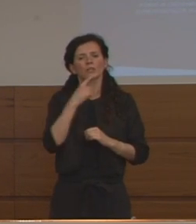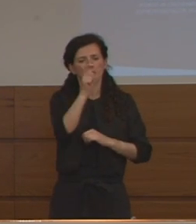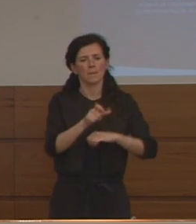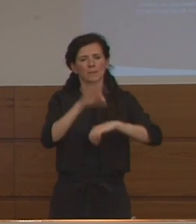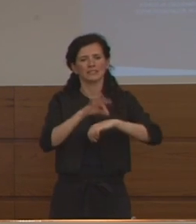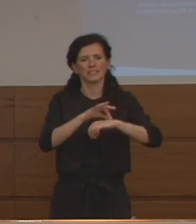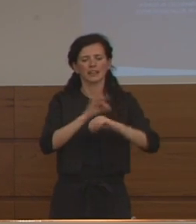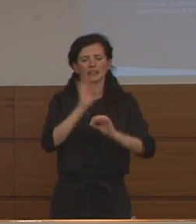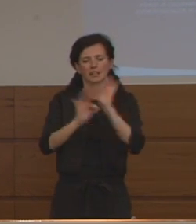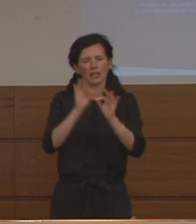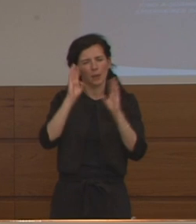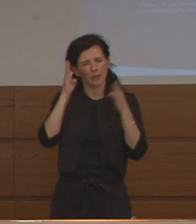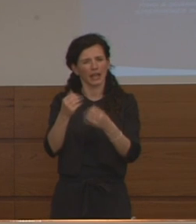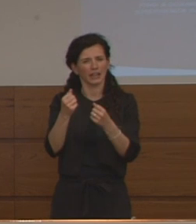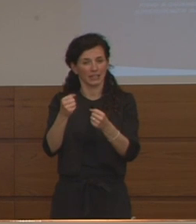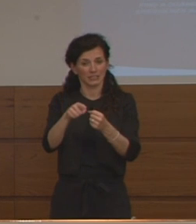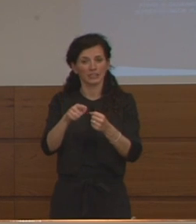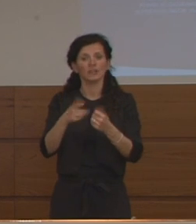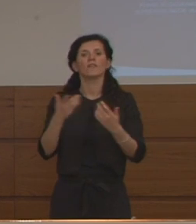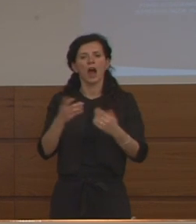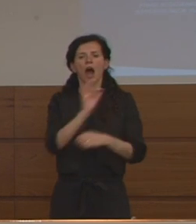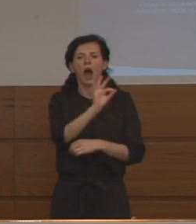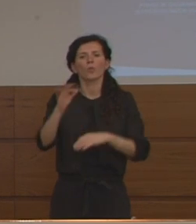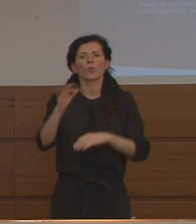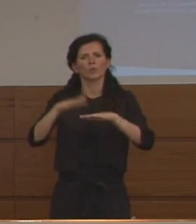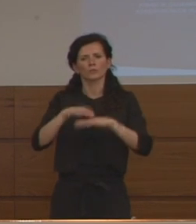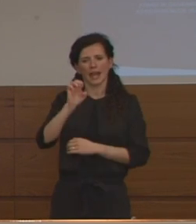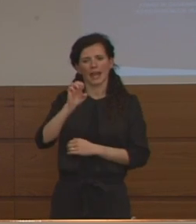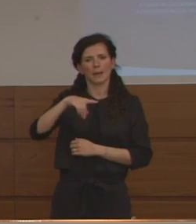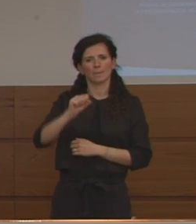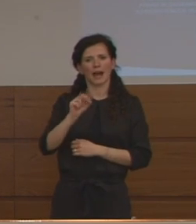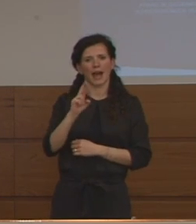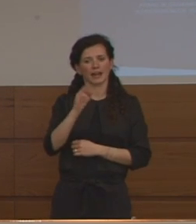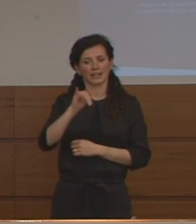utilizzano l'eparina a basso peso molecolare come strumento profilattico